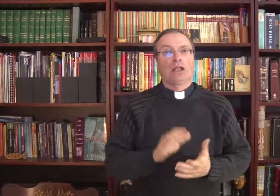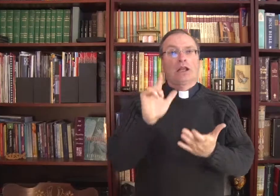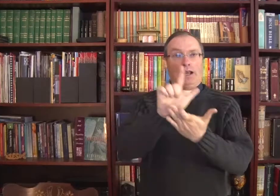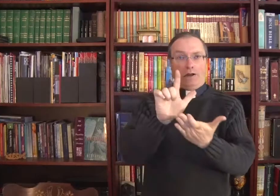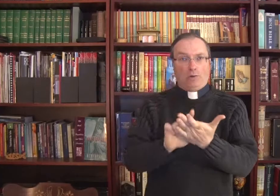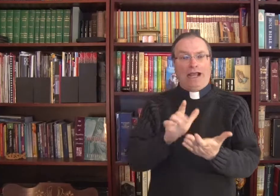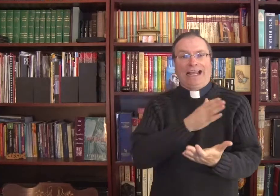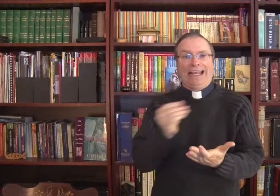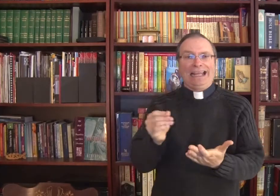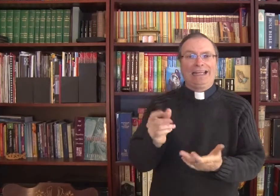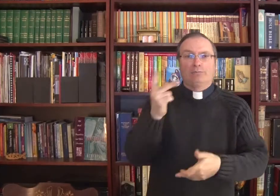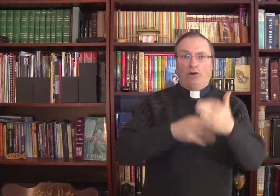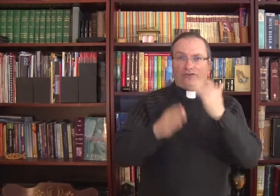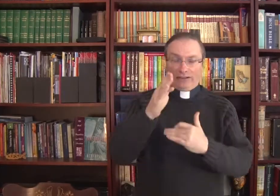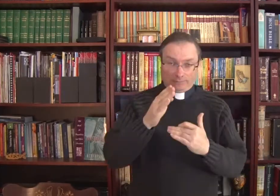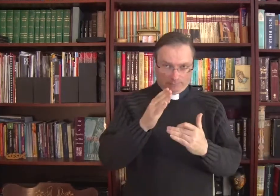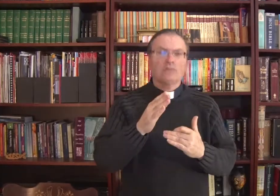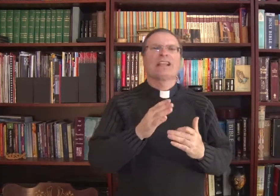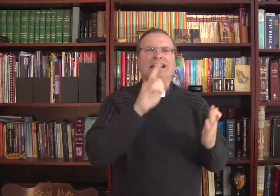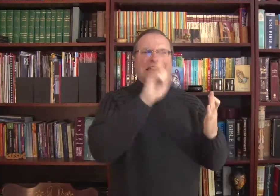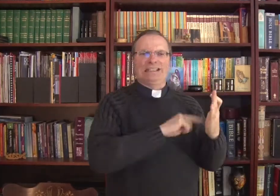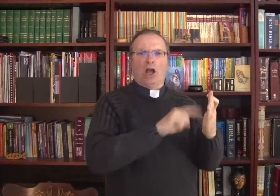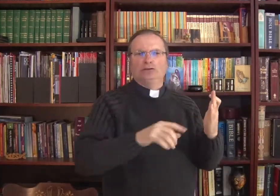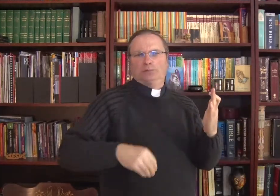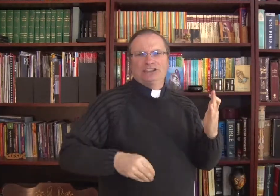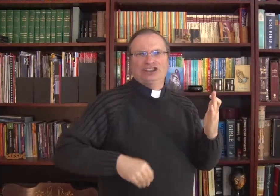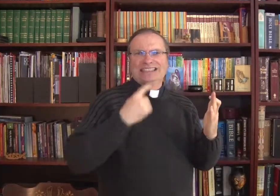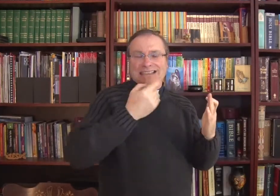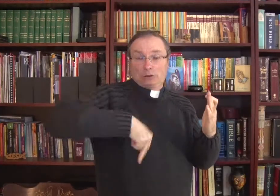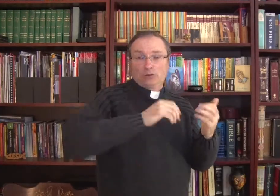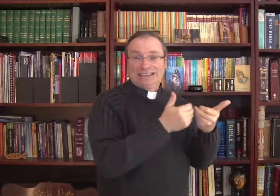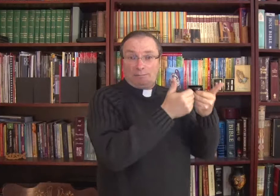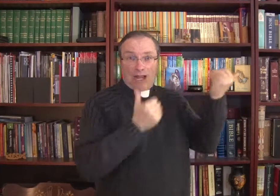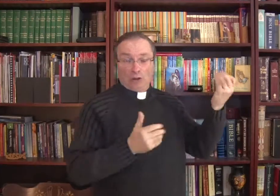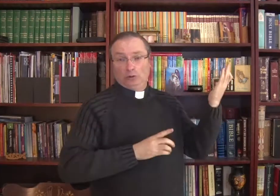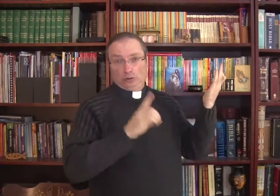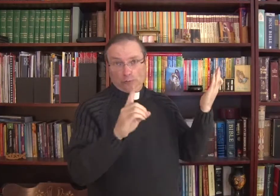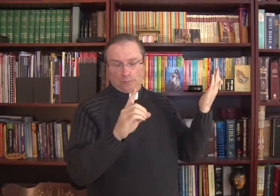La loi et les prophètes dénoncent les péchés qui nous séparent de Dieu.